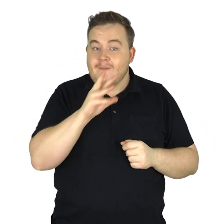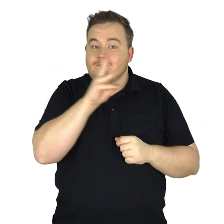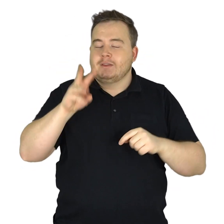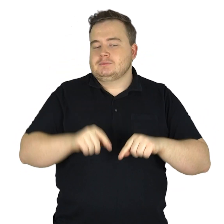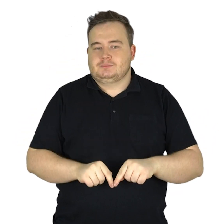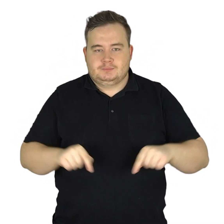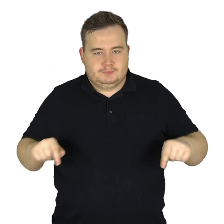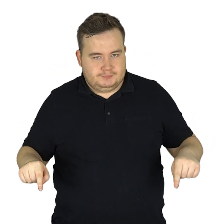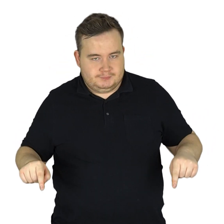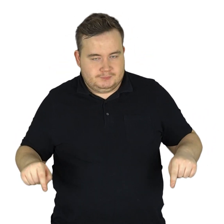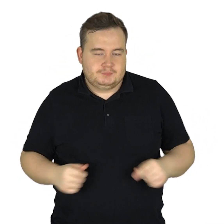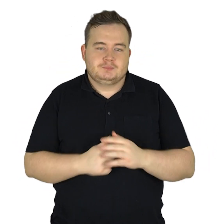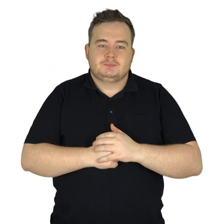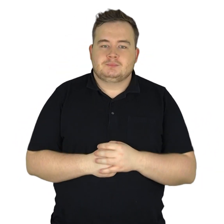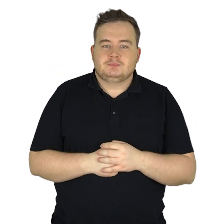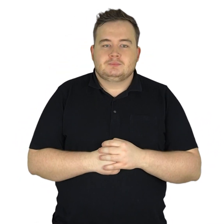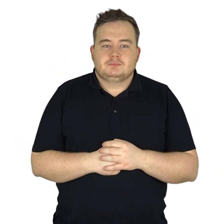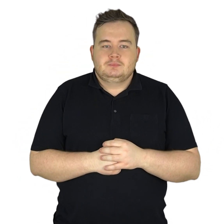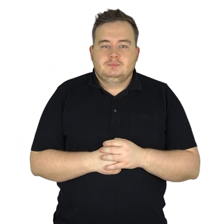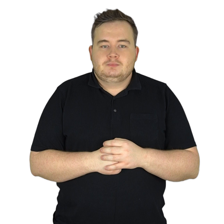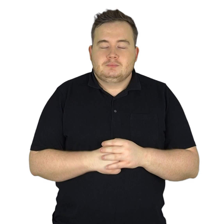https://www.wbp.olsztyn.pl/wydarzenia/